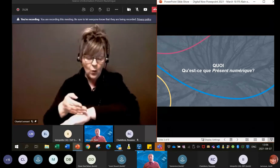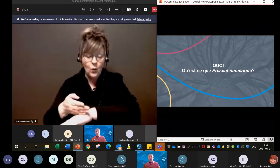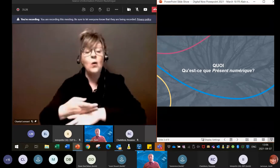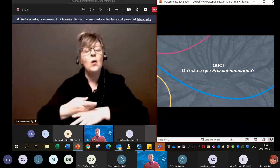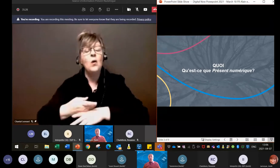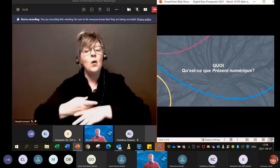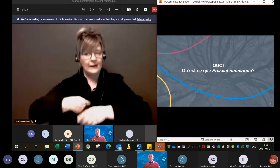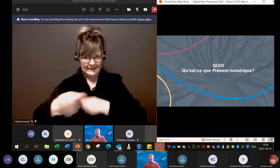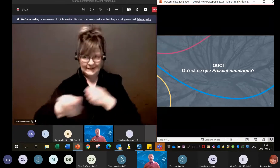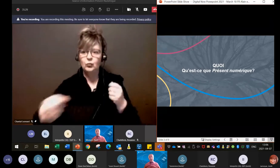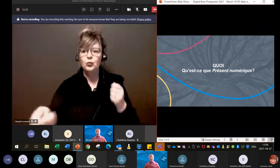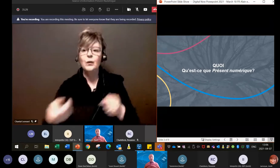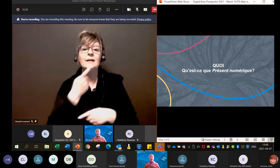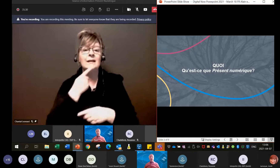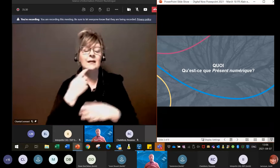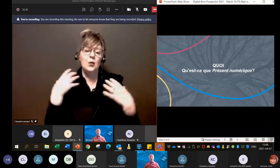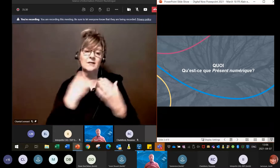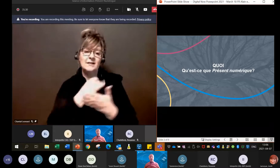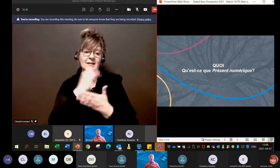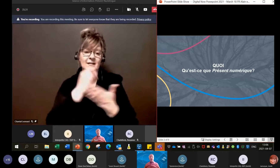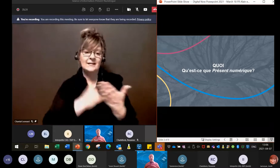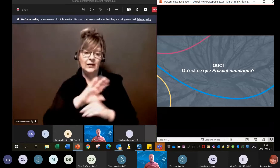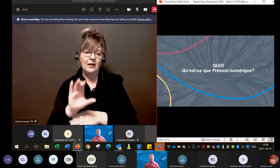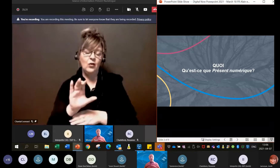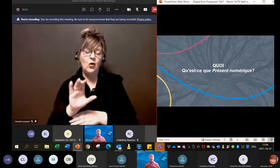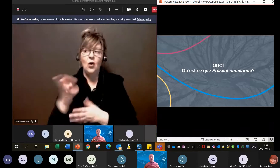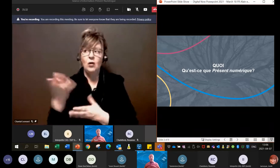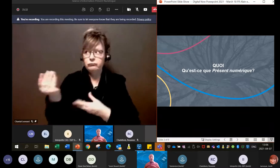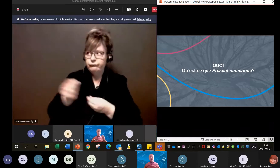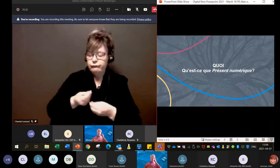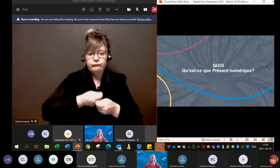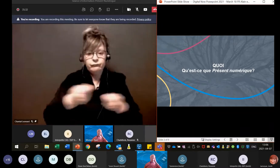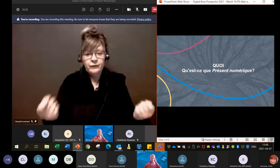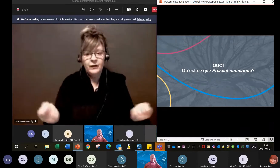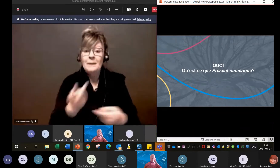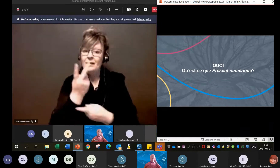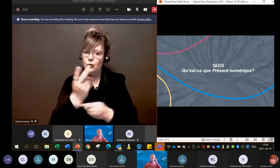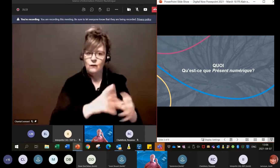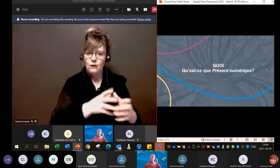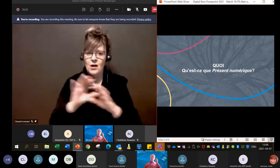Canada et seront distribués en volets.